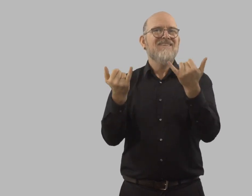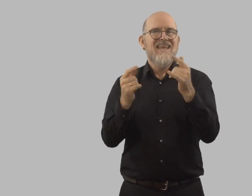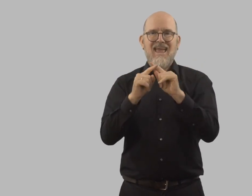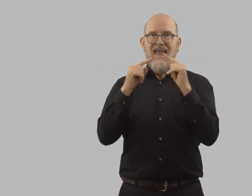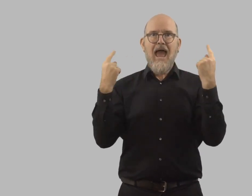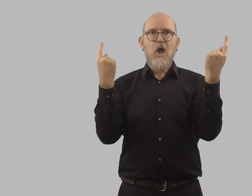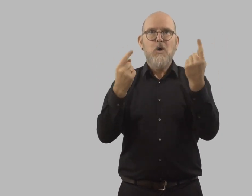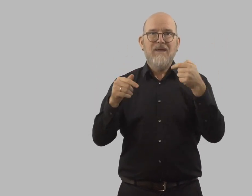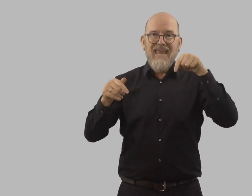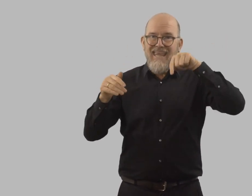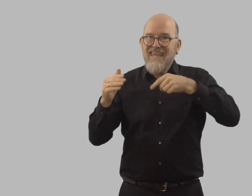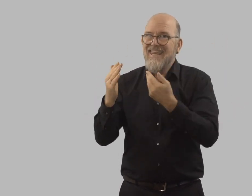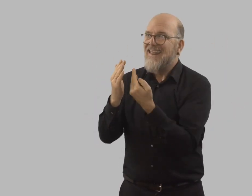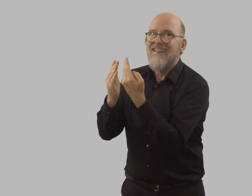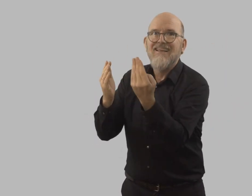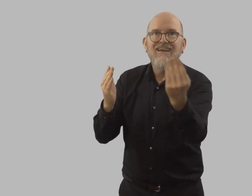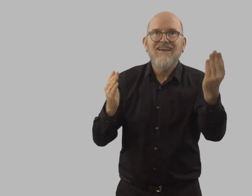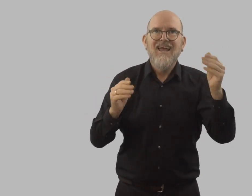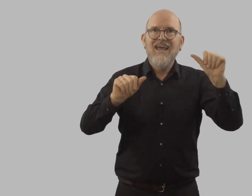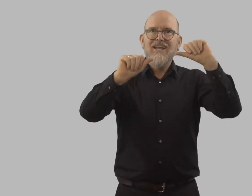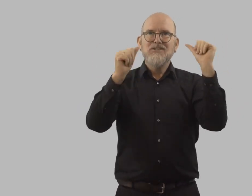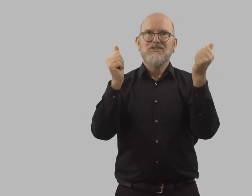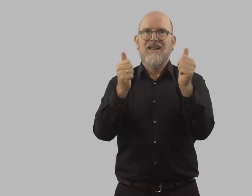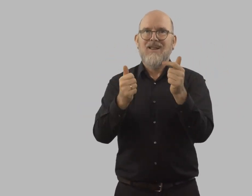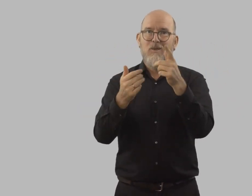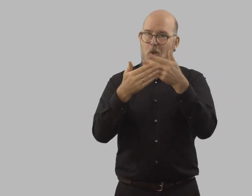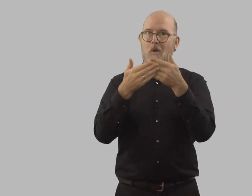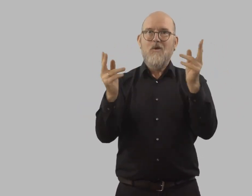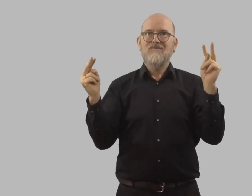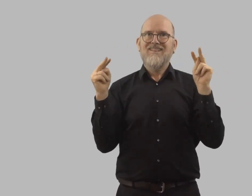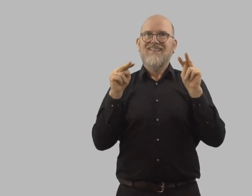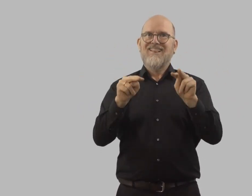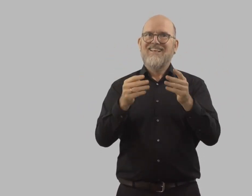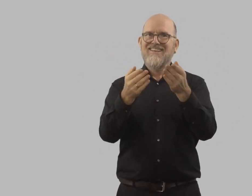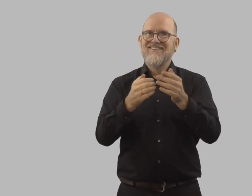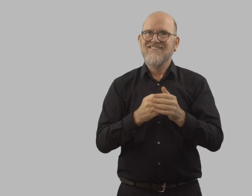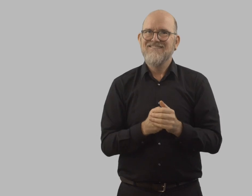seiner Innenraumgestaltung, die öffentlich zugänglich sind,